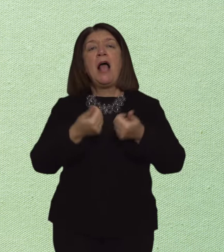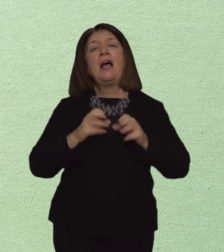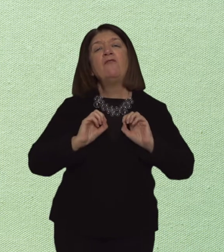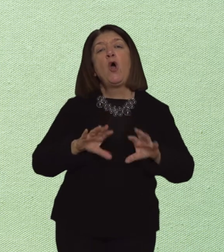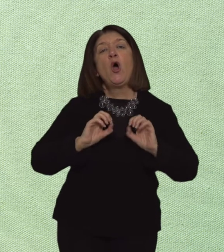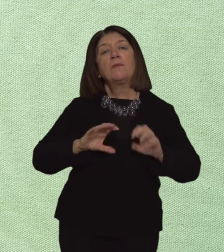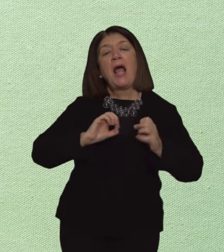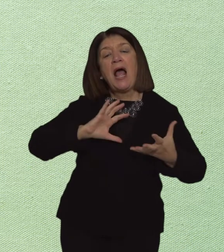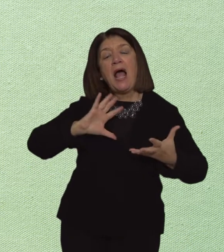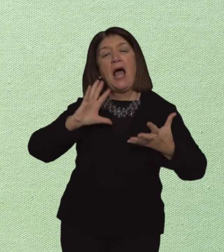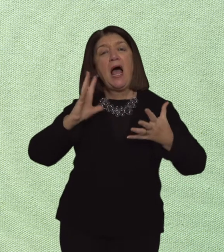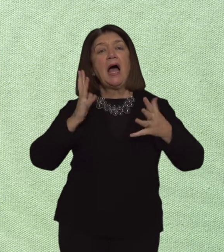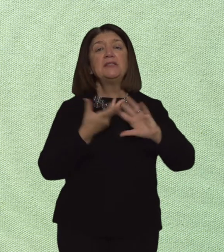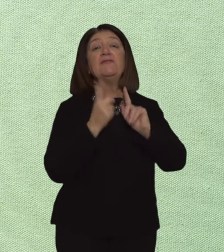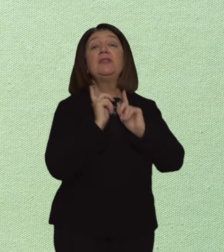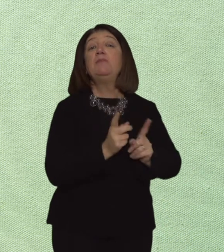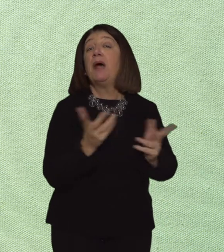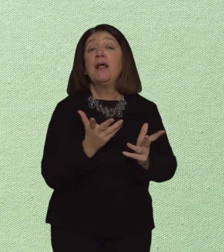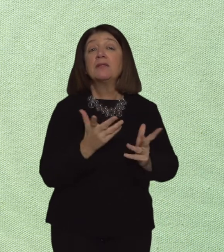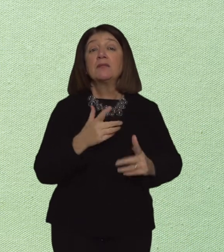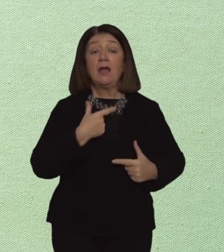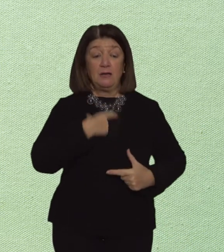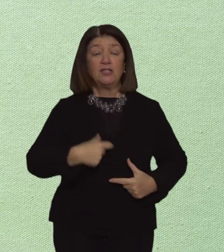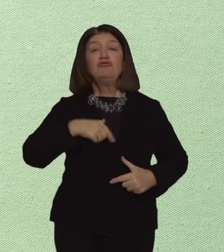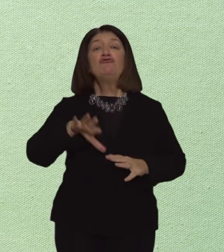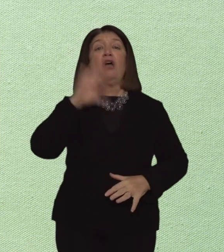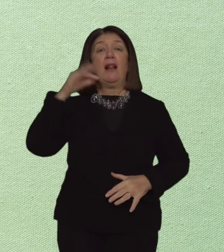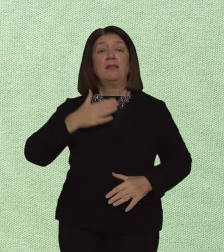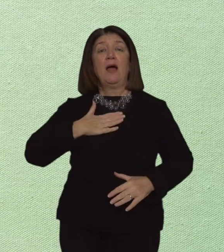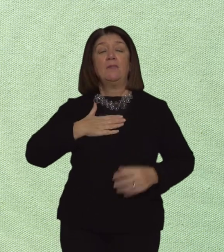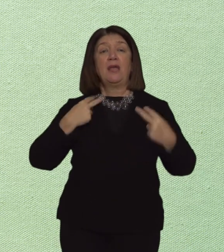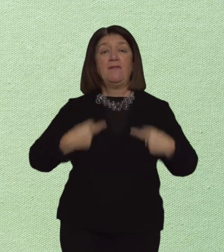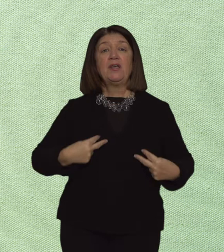scelta, una scelta propria, oppure una scelta imposta dagli altri su di noi, non è sempre